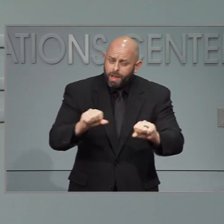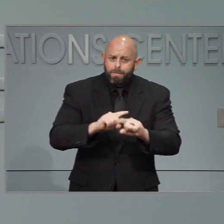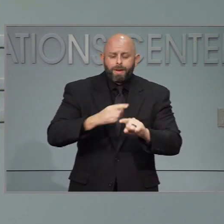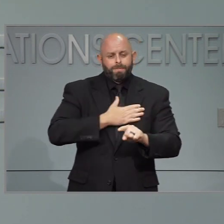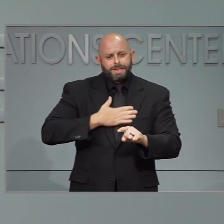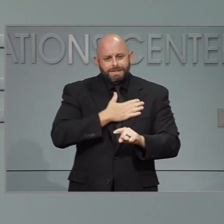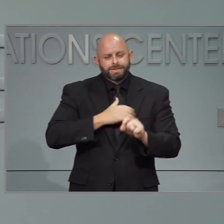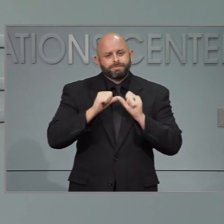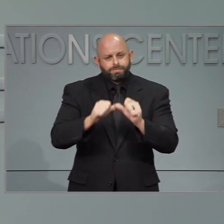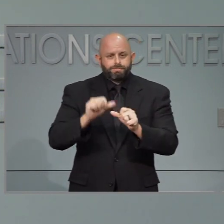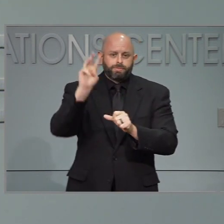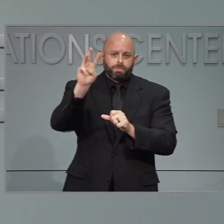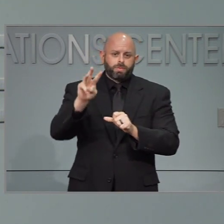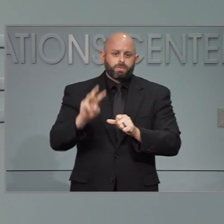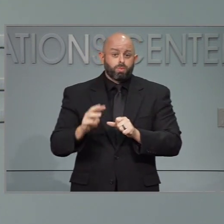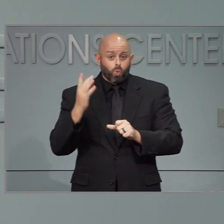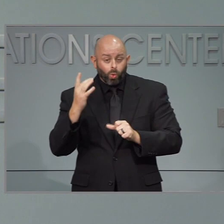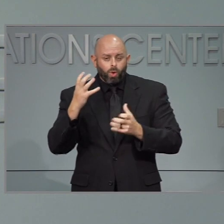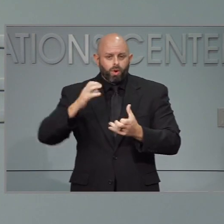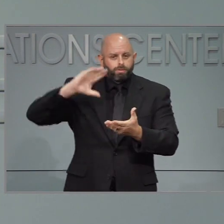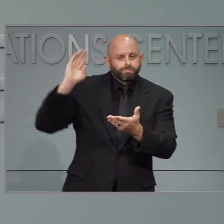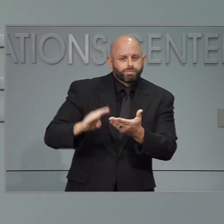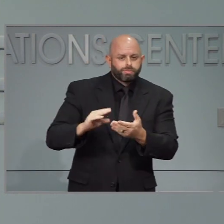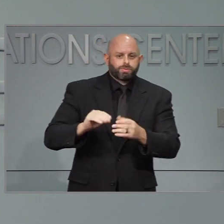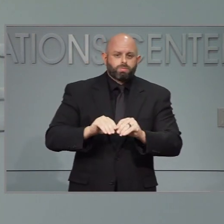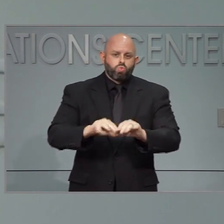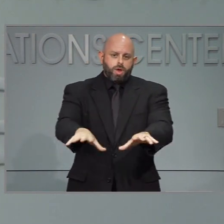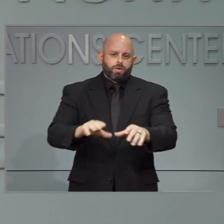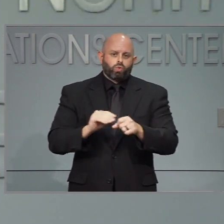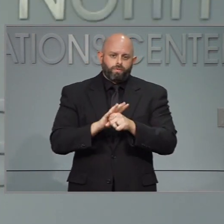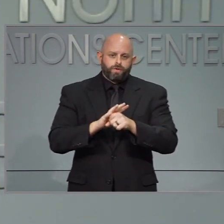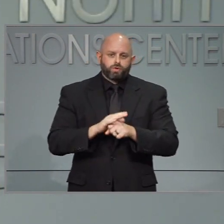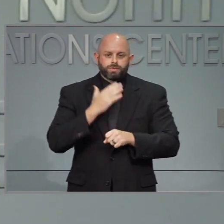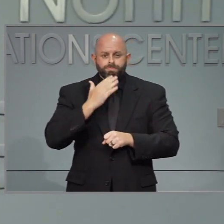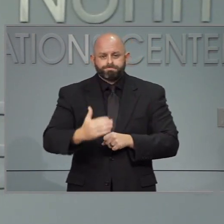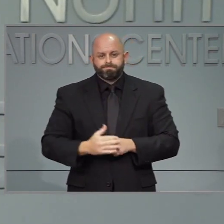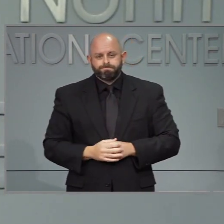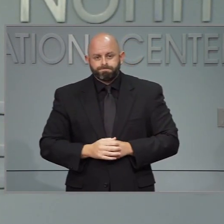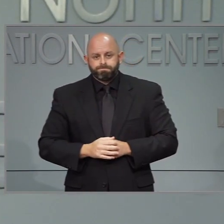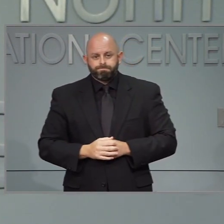comenzar a abrir más negocios y también reducir la propagación del virus. Gracias.